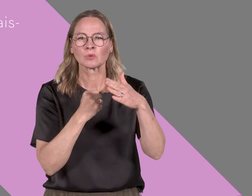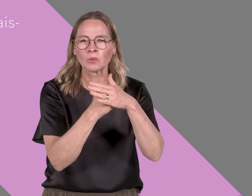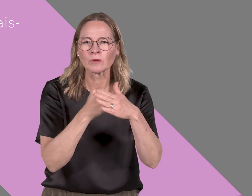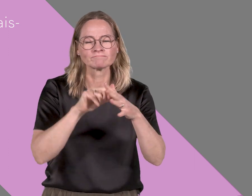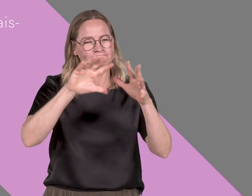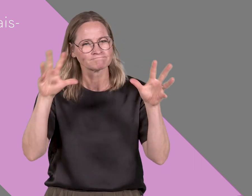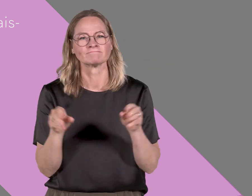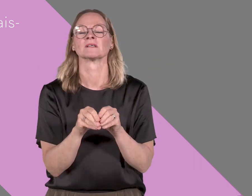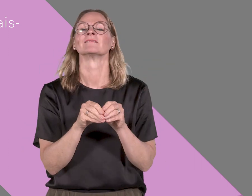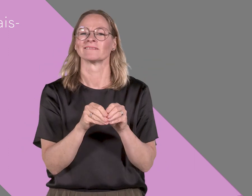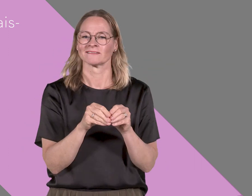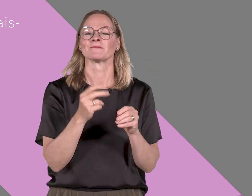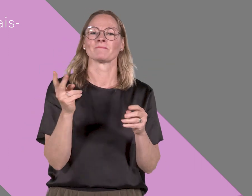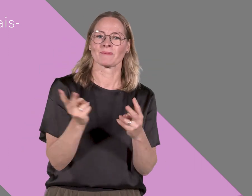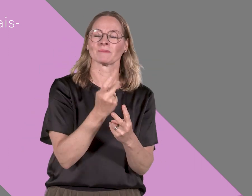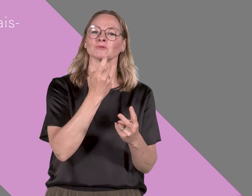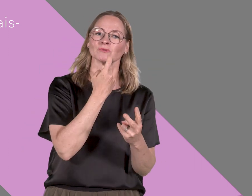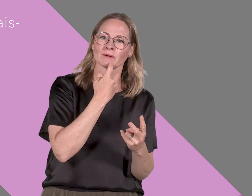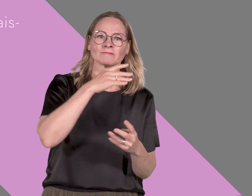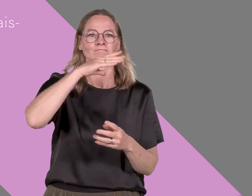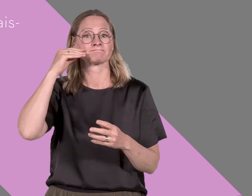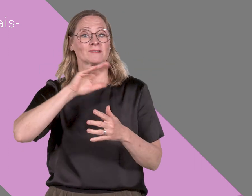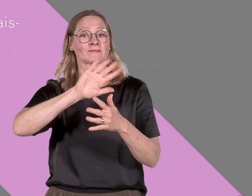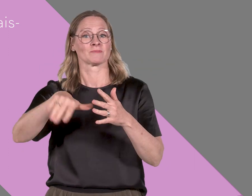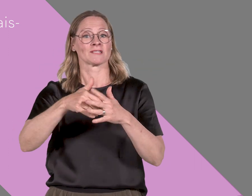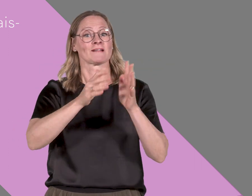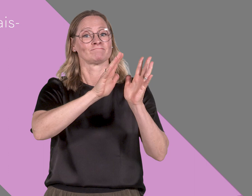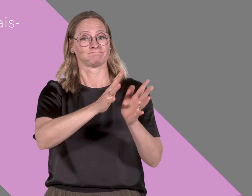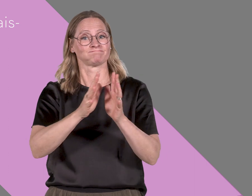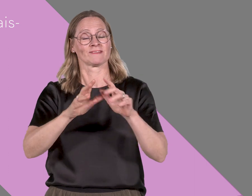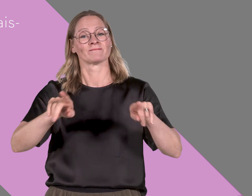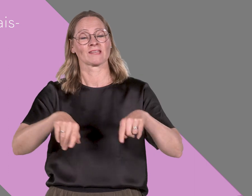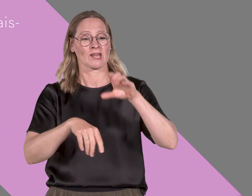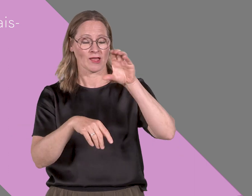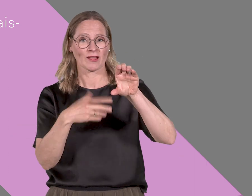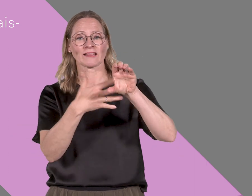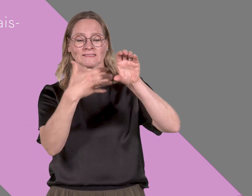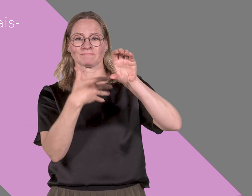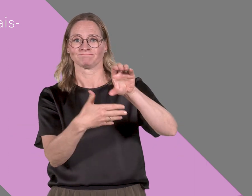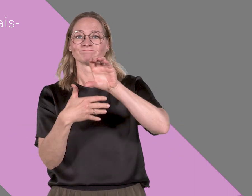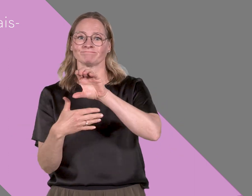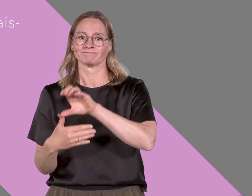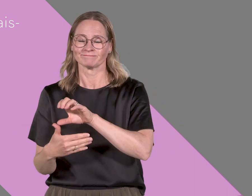ja palveluista suomalaisella ja suomenruotsalaisella viittomakielellä - niin video- kuin tekstimuodossa.